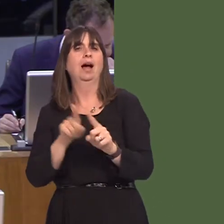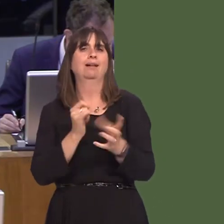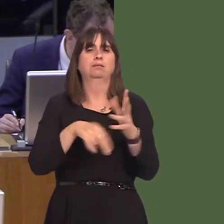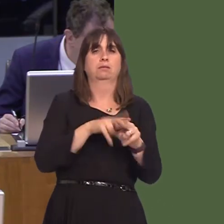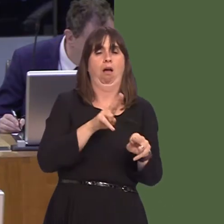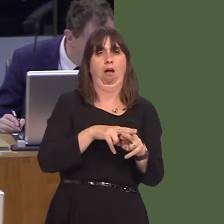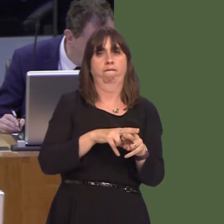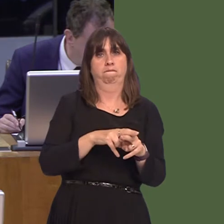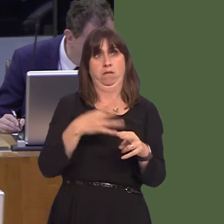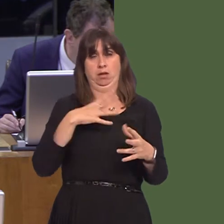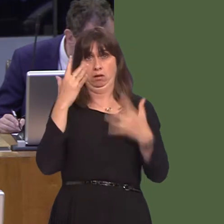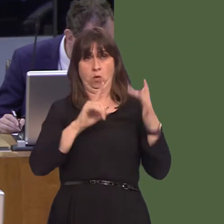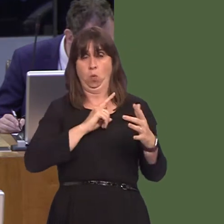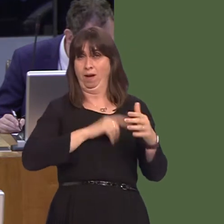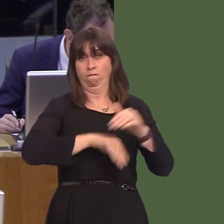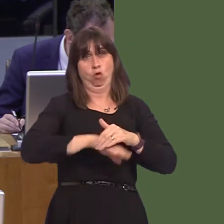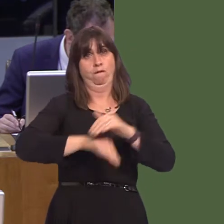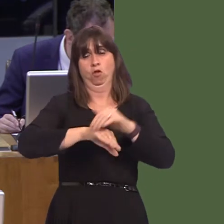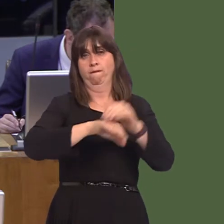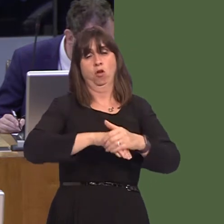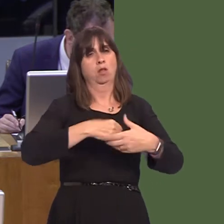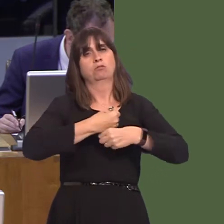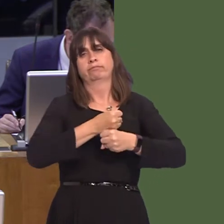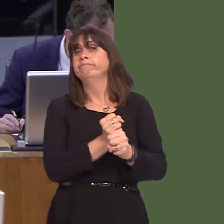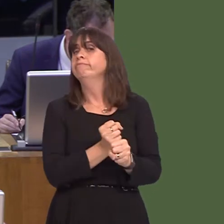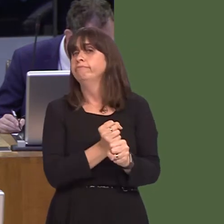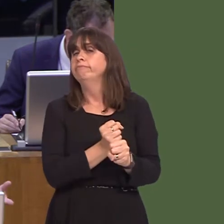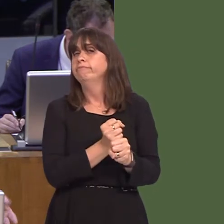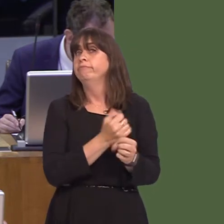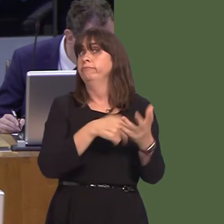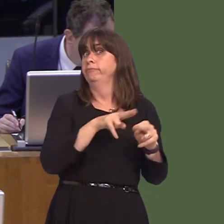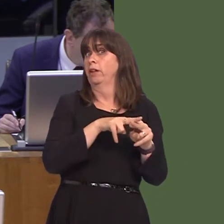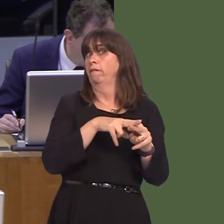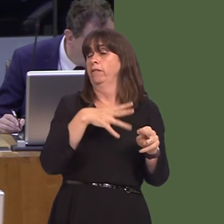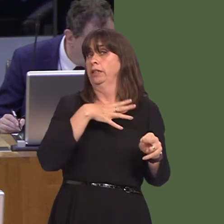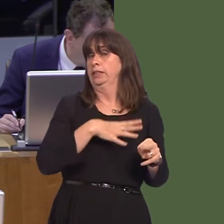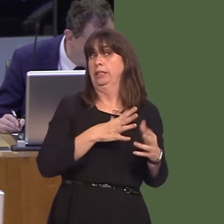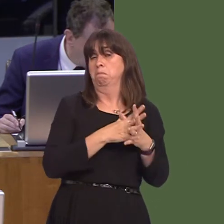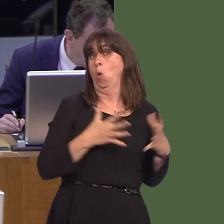be done on the capacity of staff as wellófor the staff to be increased in order to provide